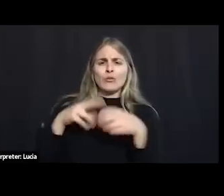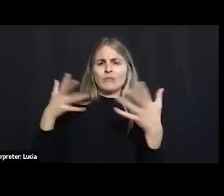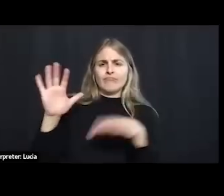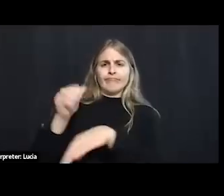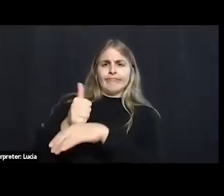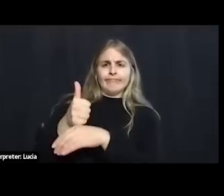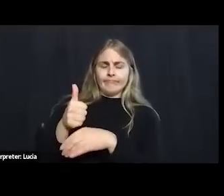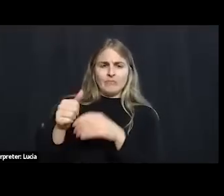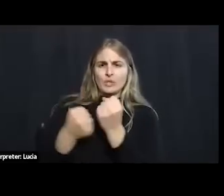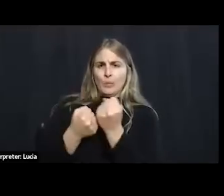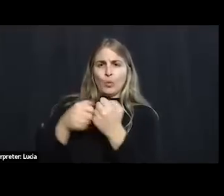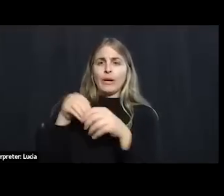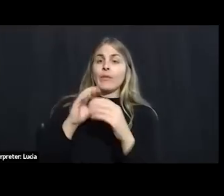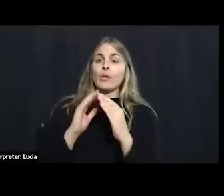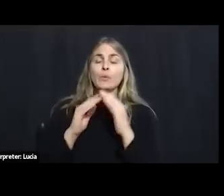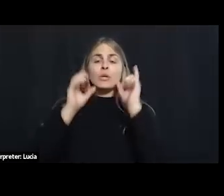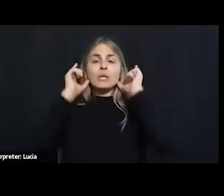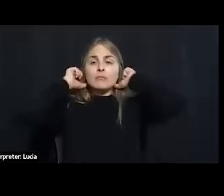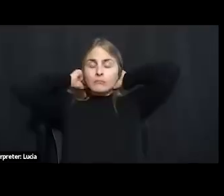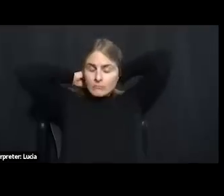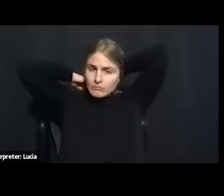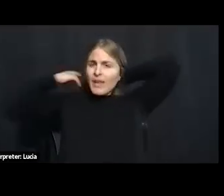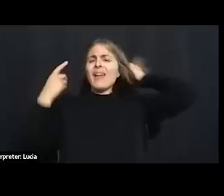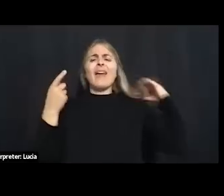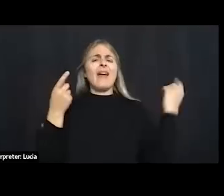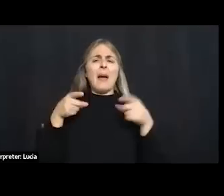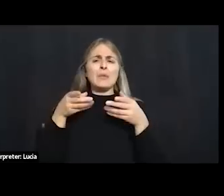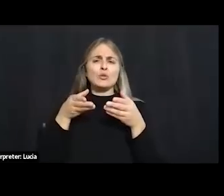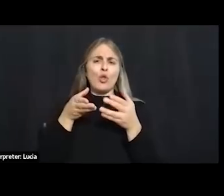que las personas reciben a través de relaciones casuales desarrolladas mediante el contacto regular